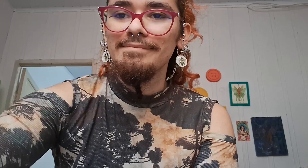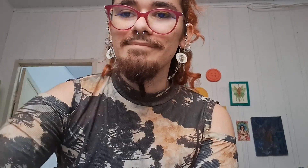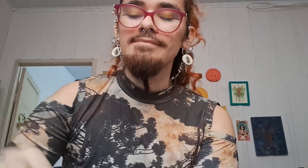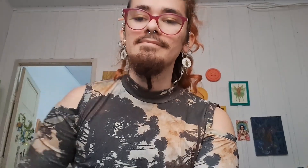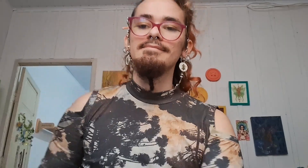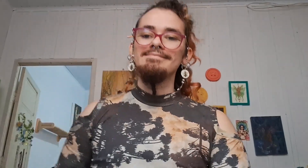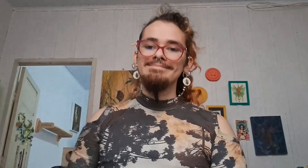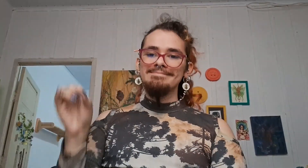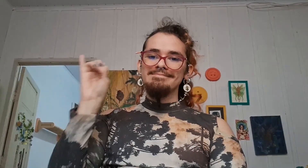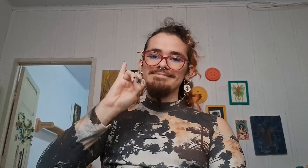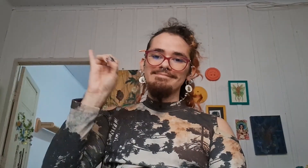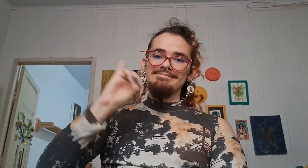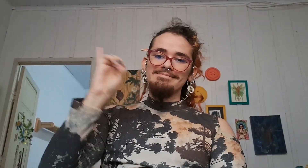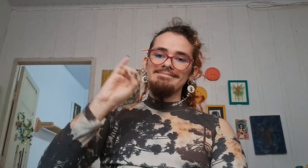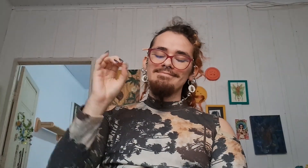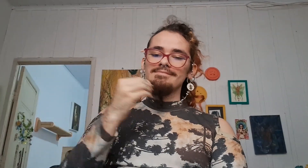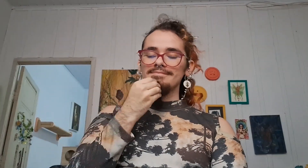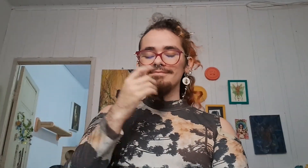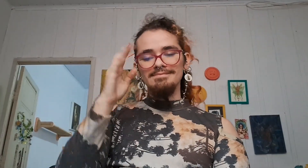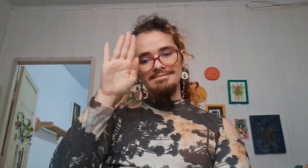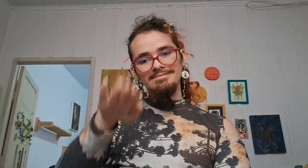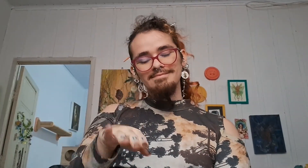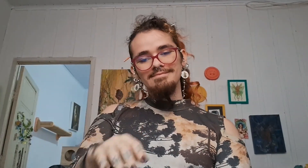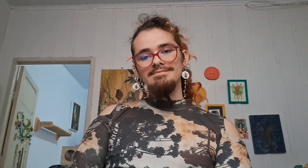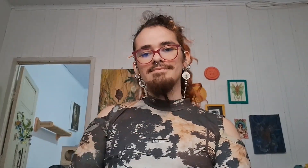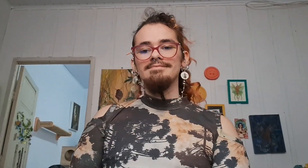Oii boa tarde,